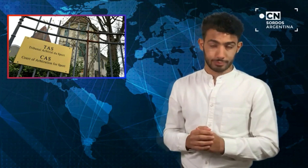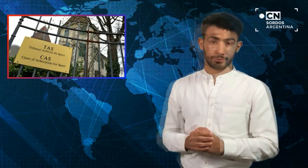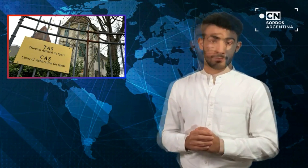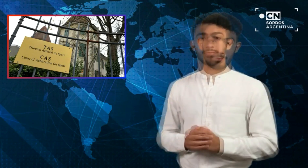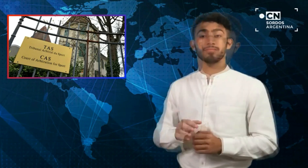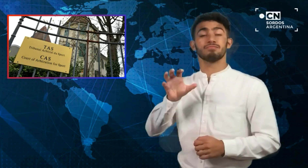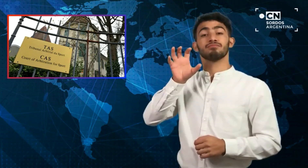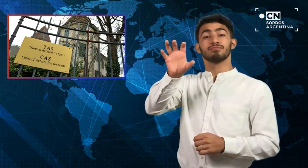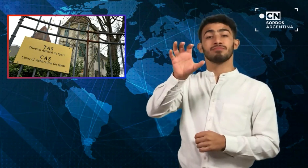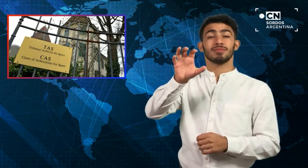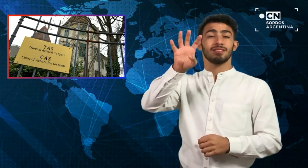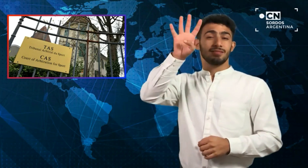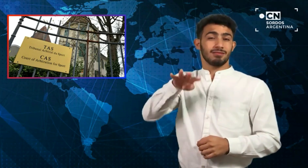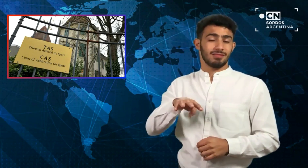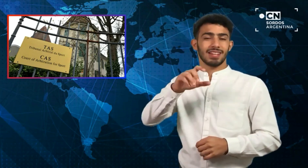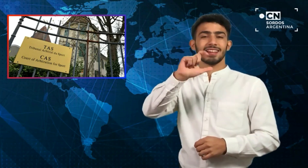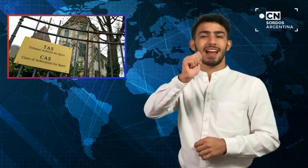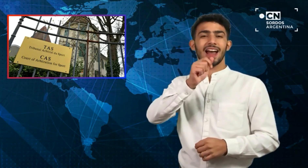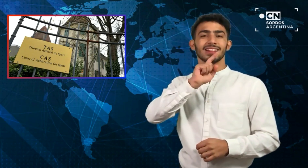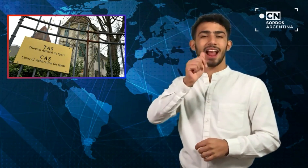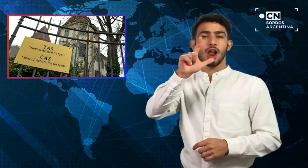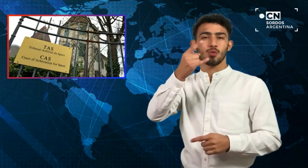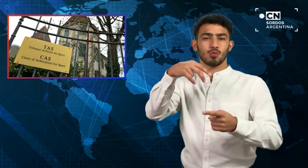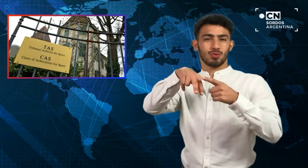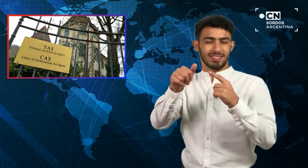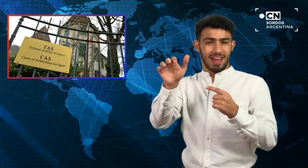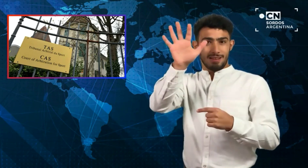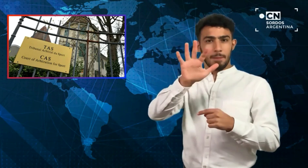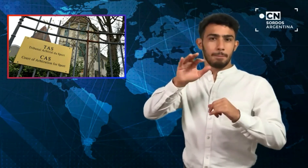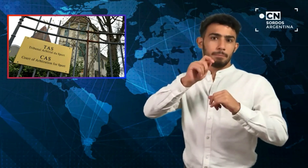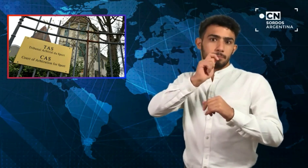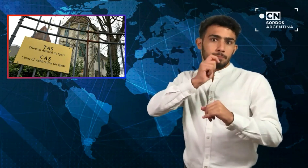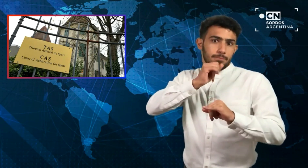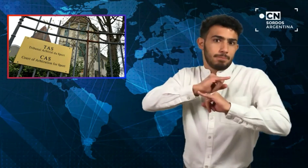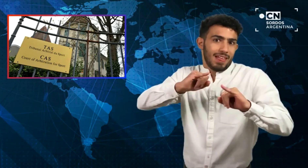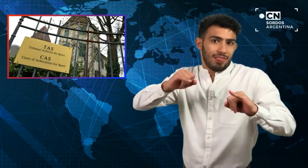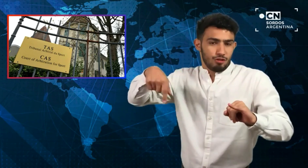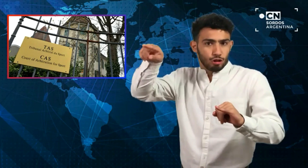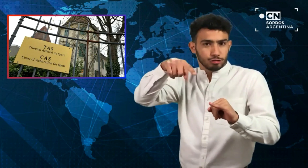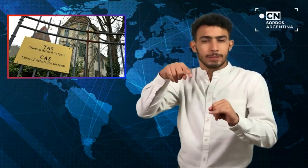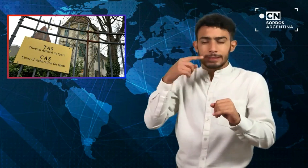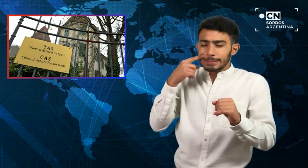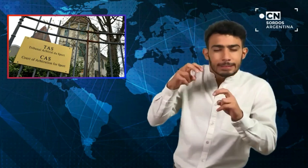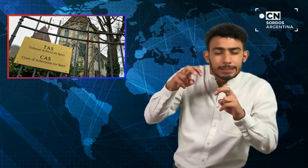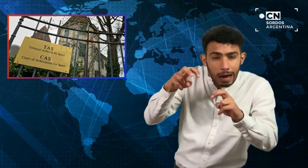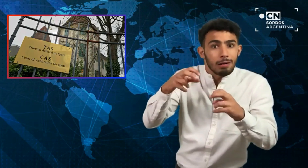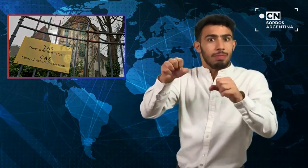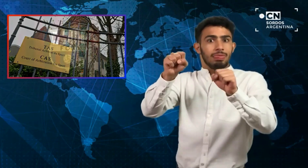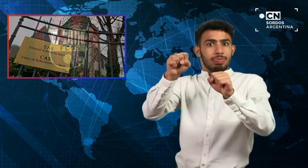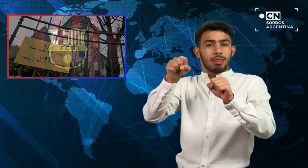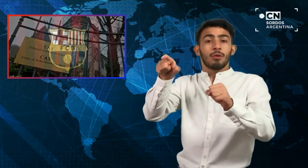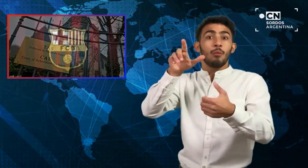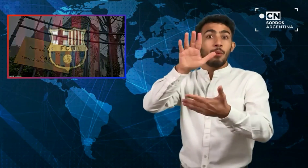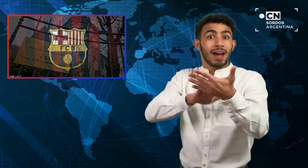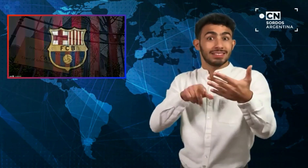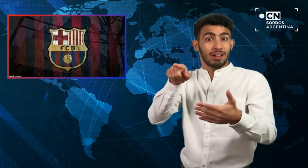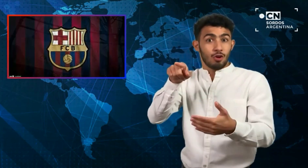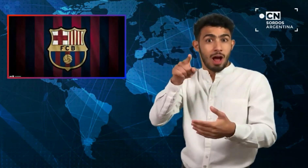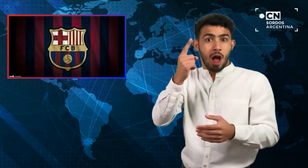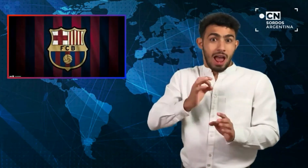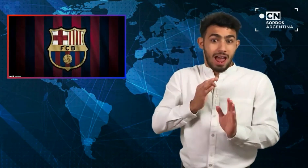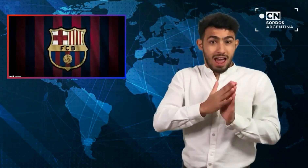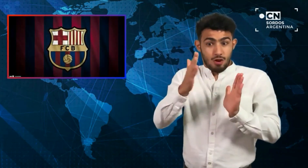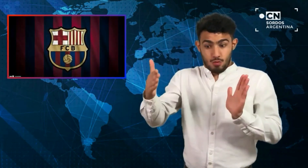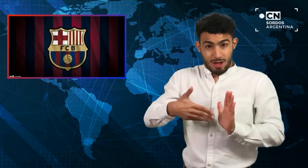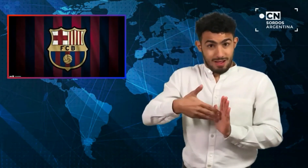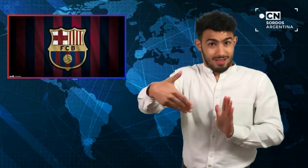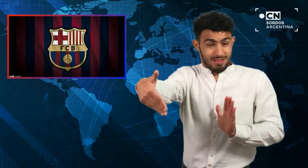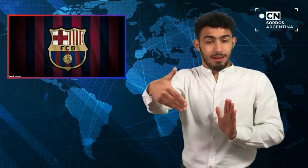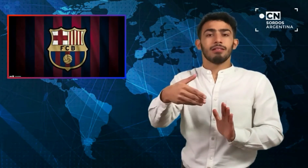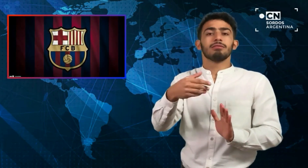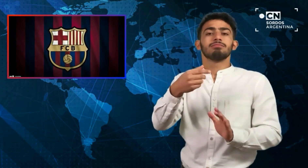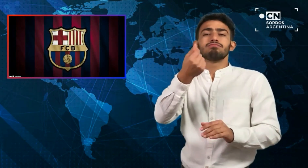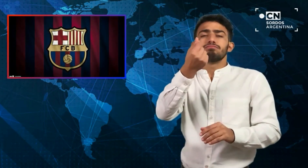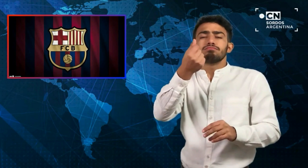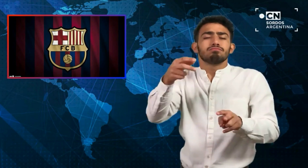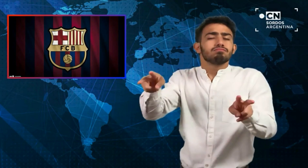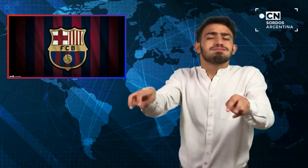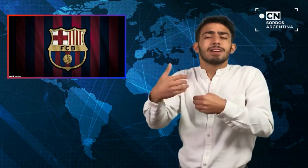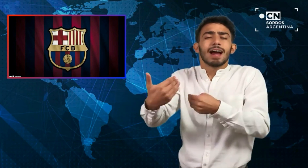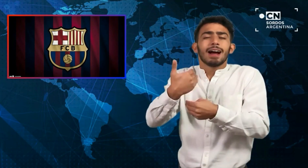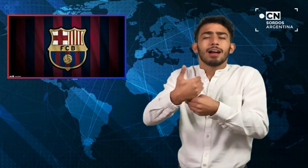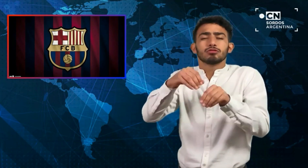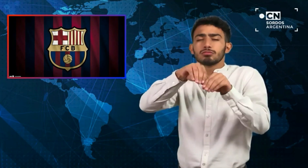Los medios catalanes indican que el límite salarial de Barcelona para esta temporada